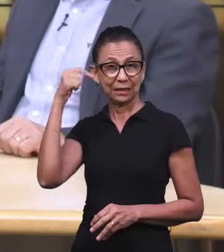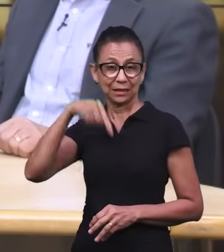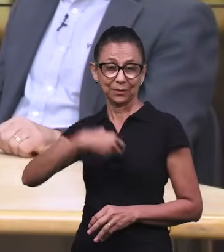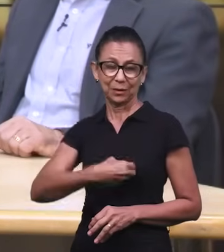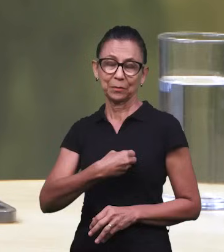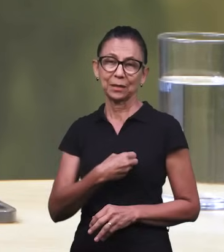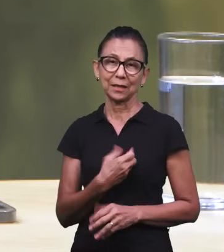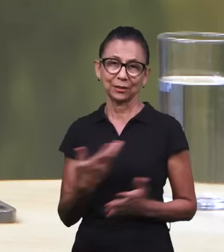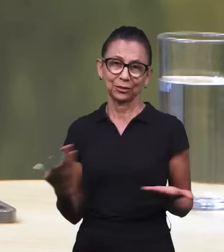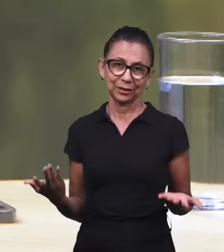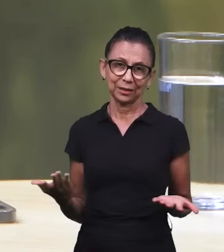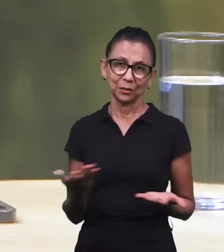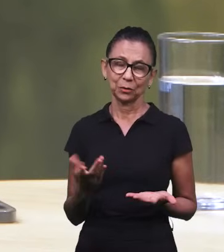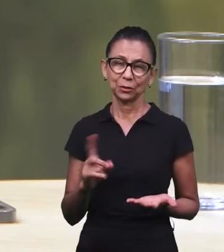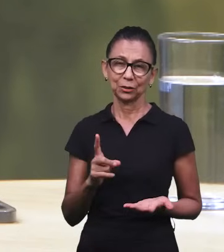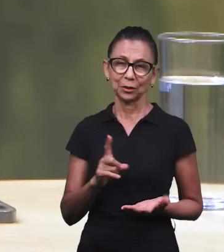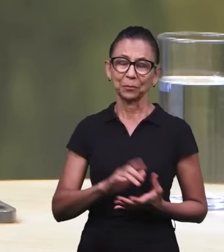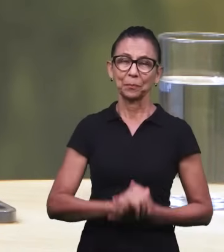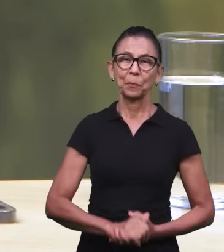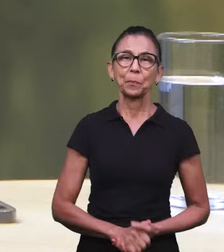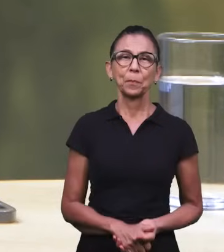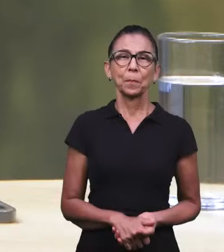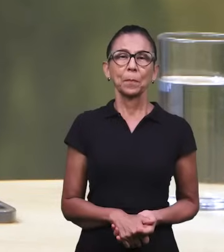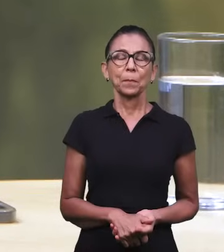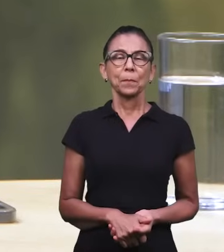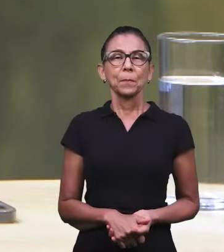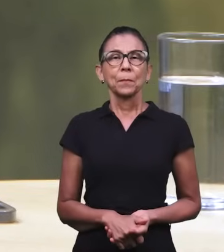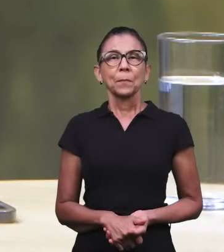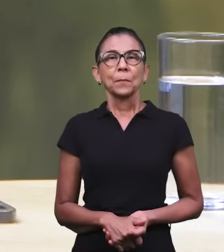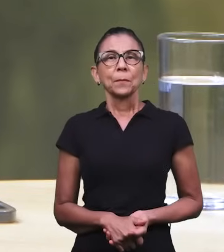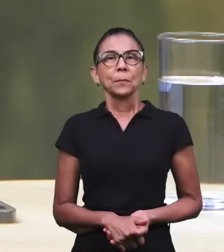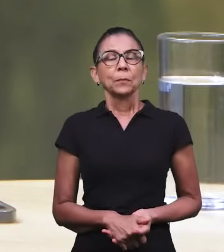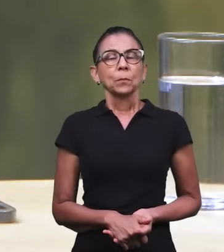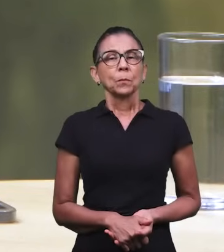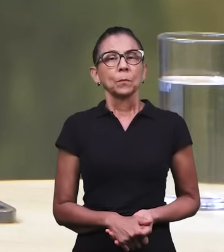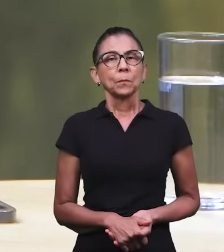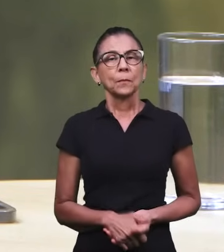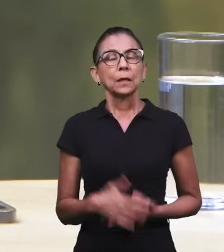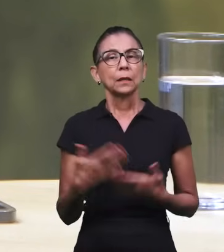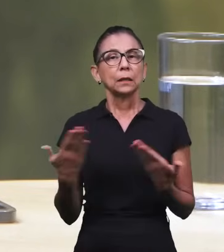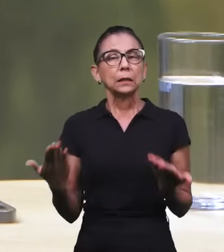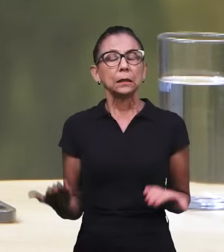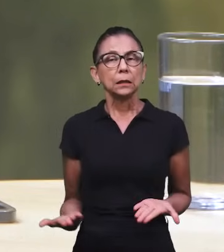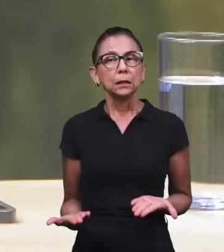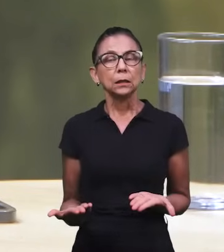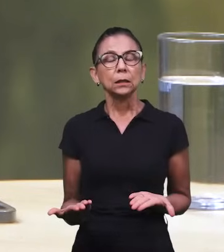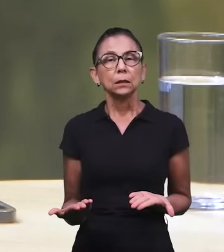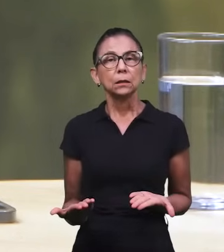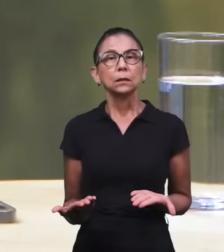nós fizemos a primeira abordagem foi relacionada exatamente à questão da rebelião do mundo contra